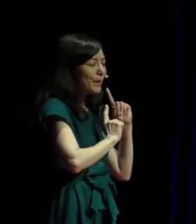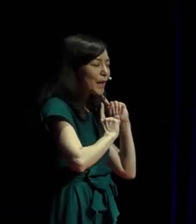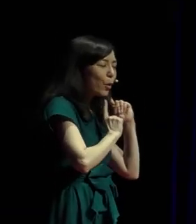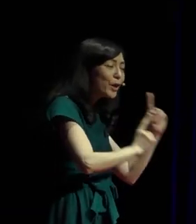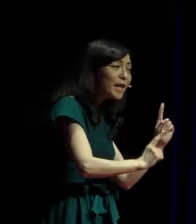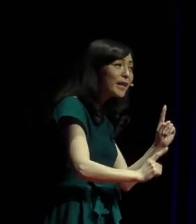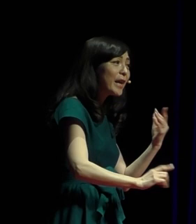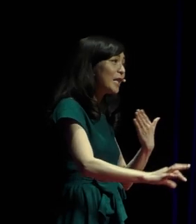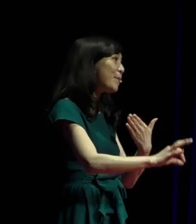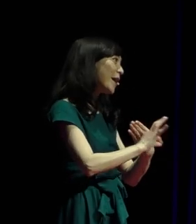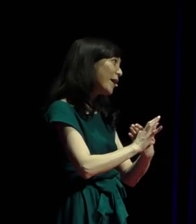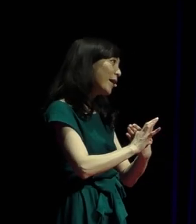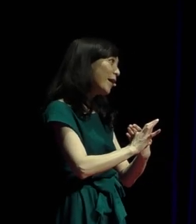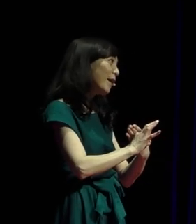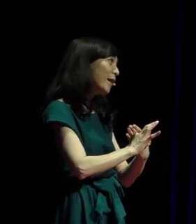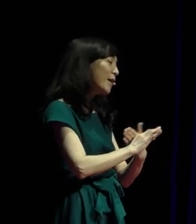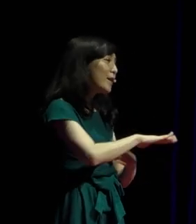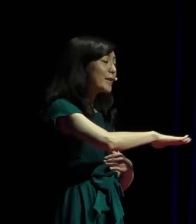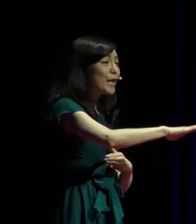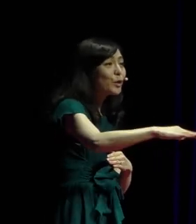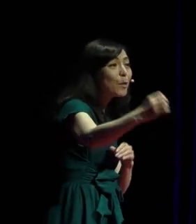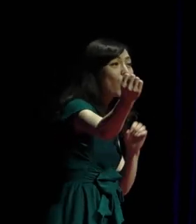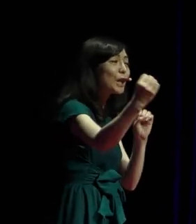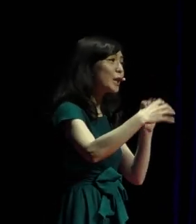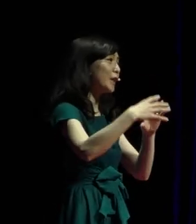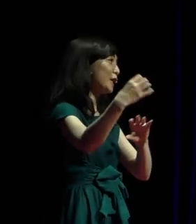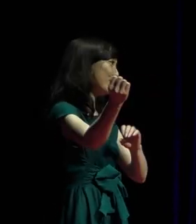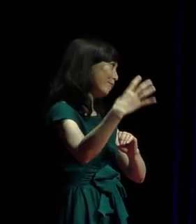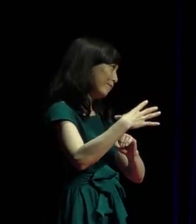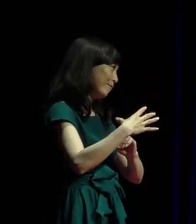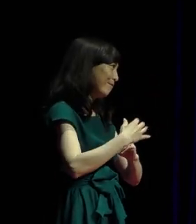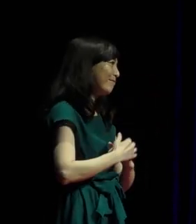Si al menos pudiera escuchar podría conversar con cualquiera.